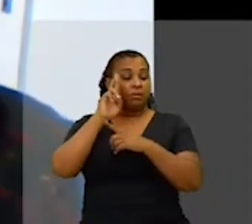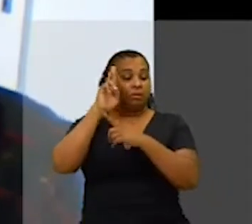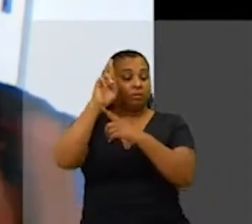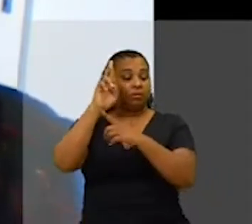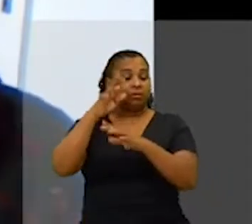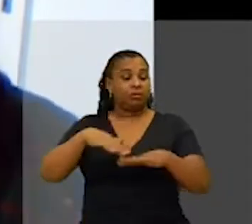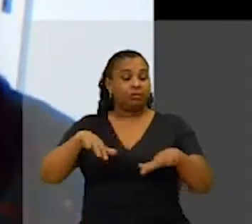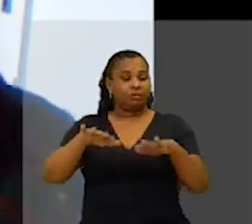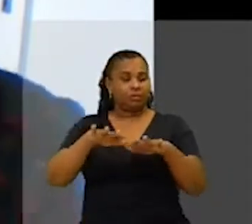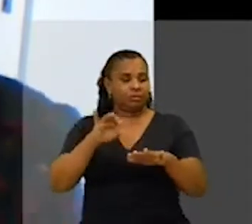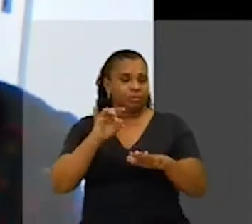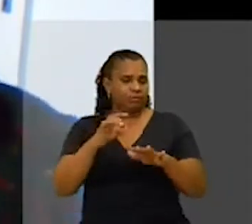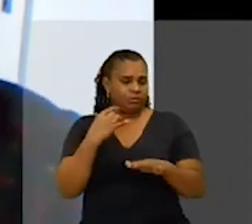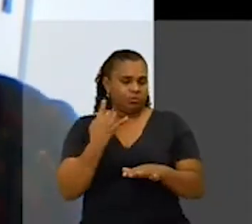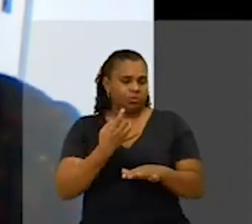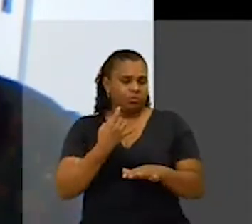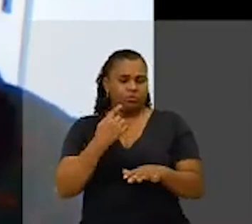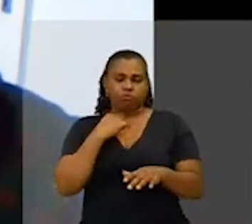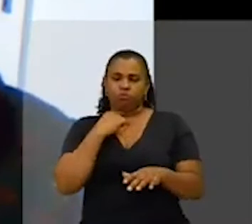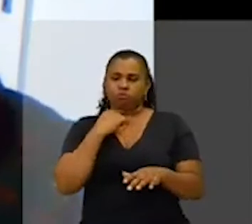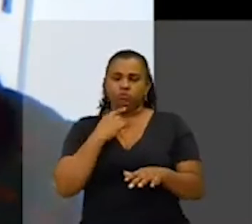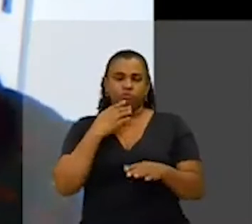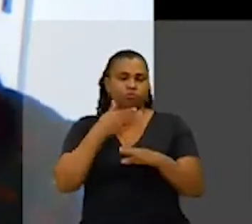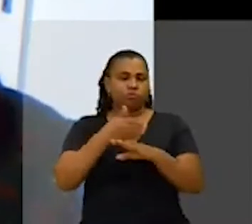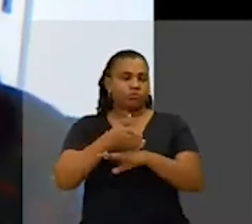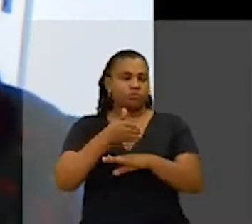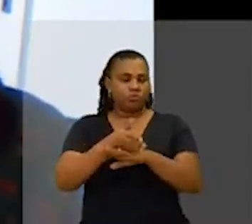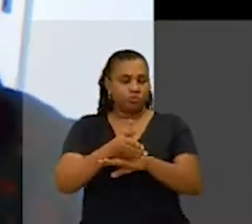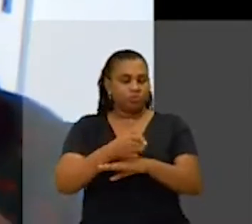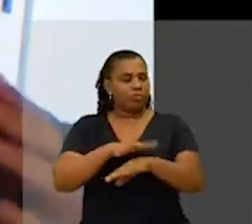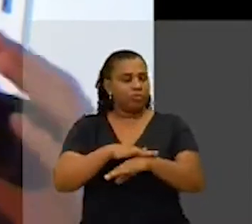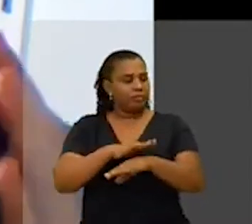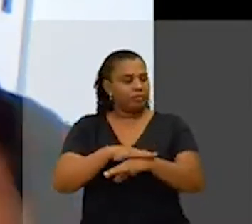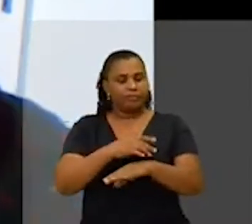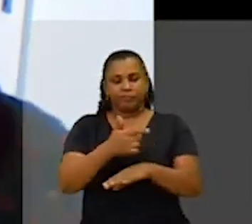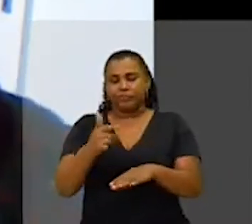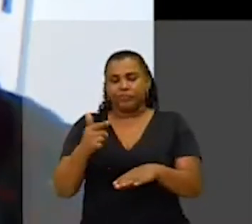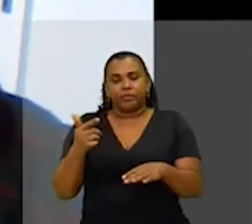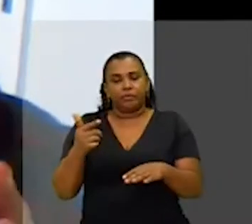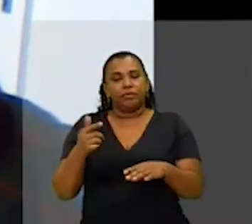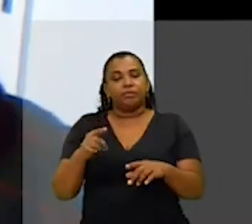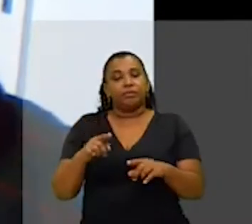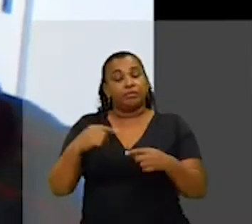outra forma não conseguiu esse acesso pelo menos não naquele momento então a discussão sobre a